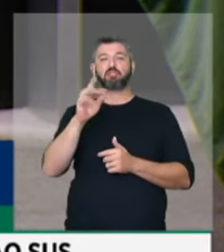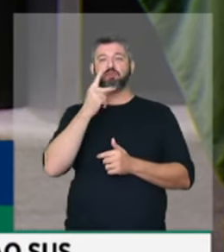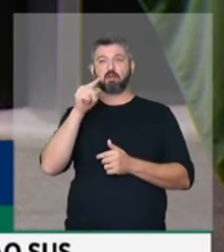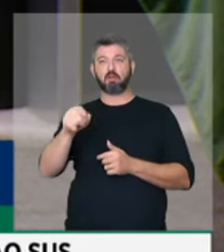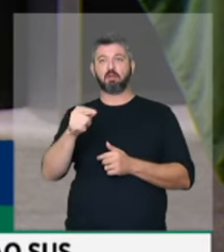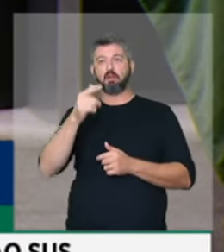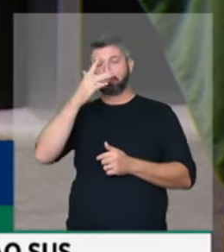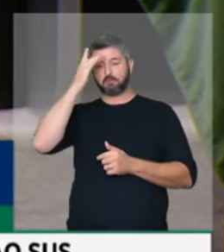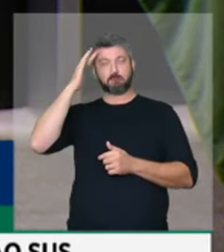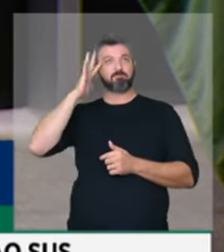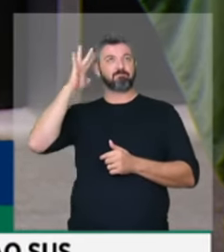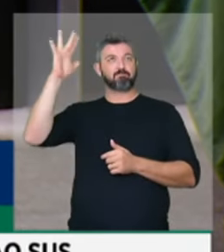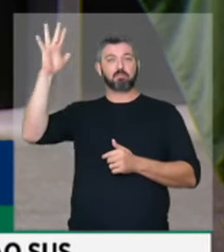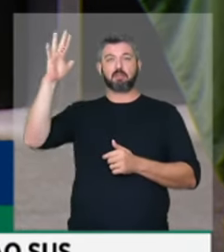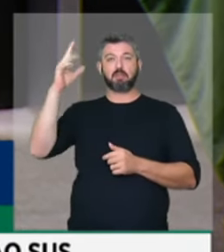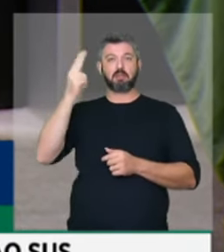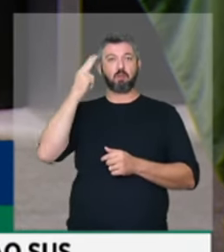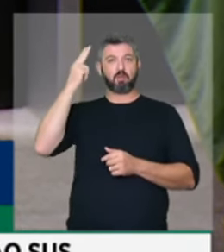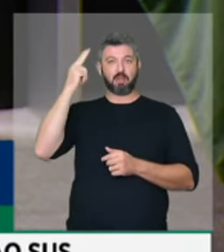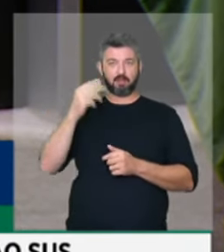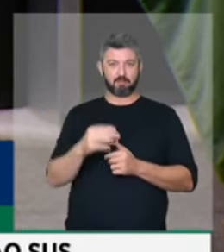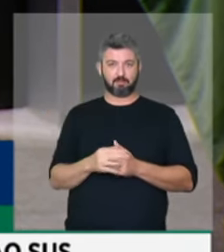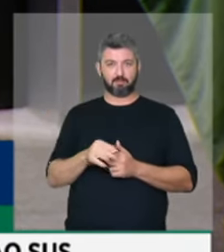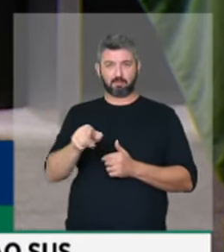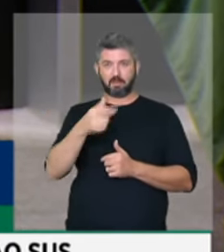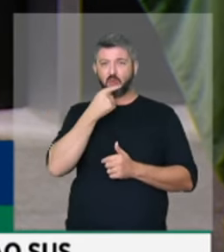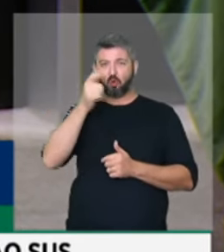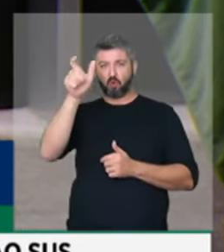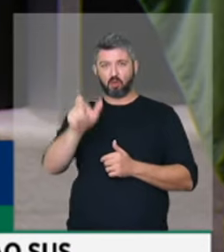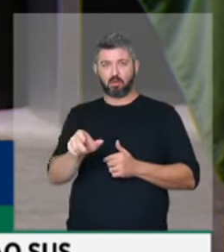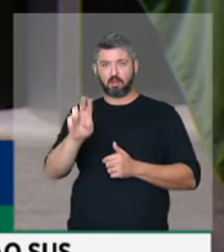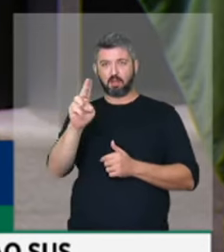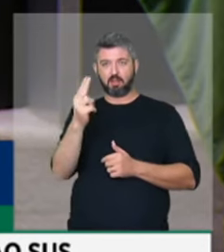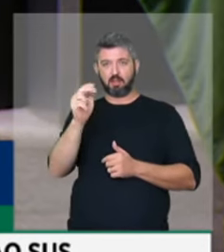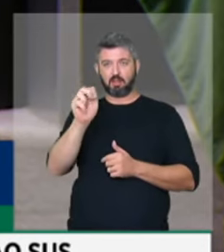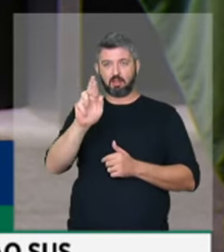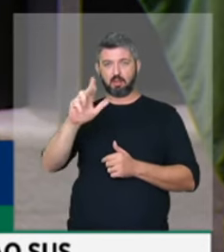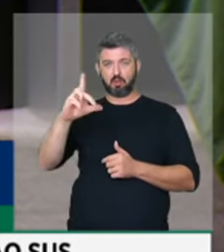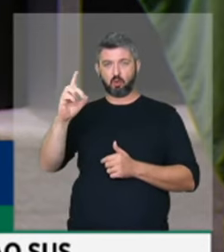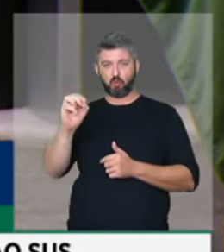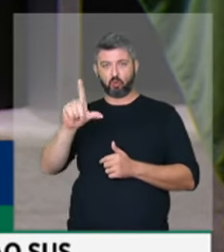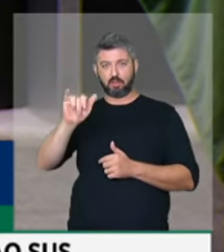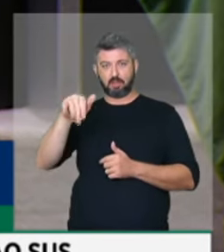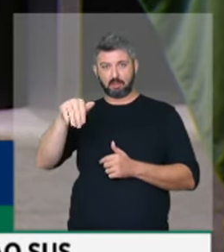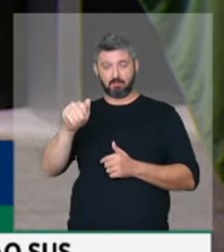QUE BRECHT CHAMAVA DE OS IMPRESCINDÍVEIS. AROLDO LIMA, NO PROCESSO DE DEMOCRATIZAÇÃO EXERCEU